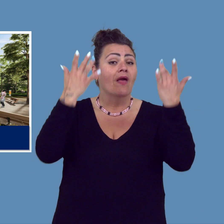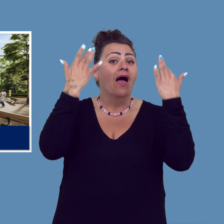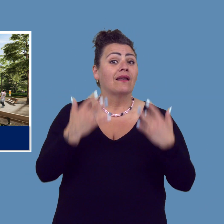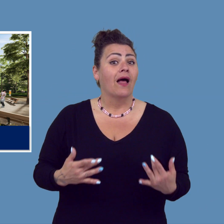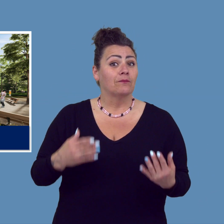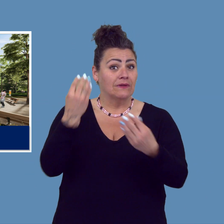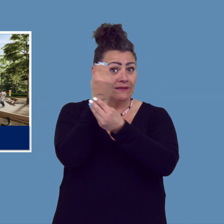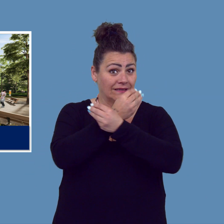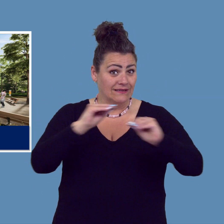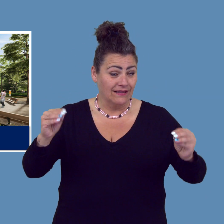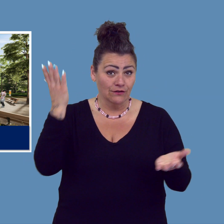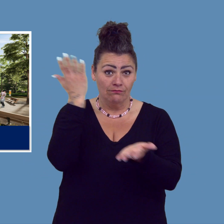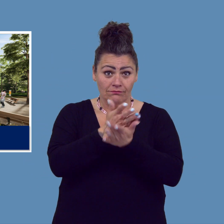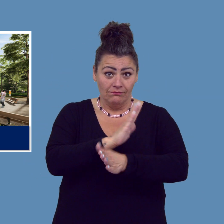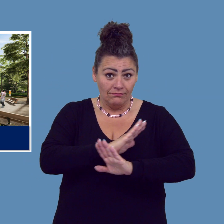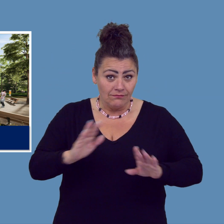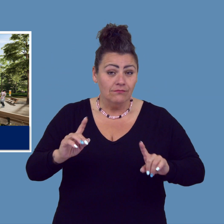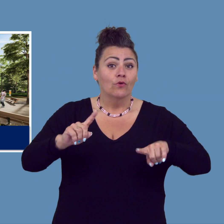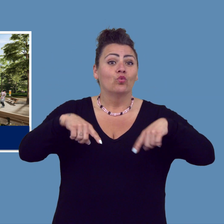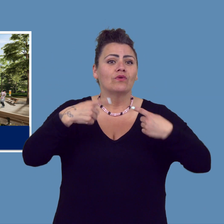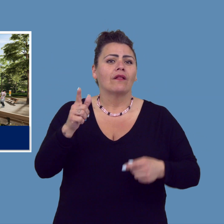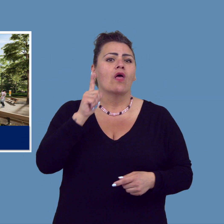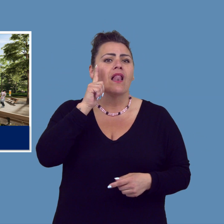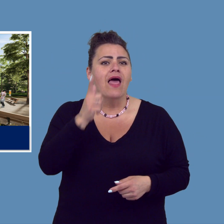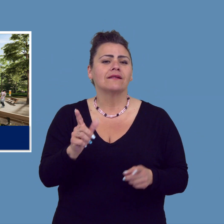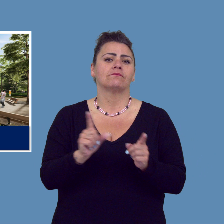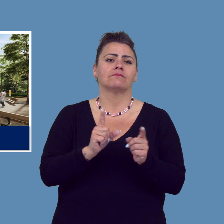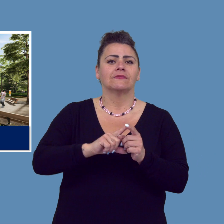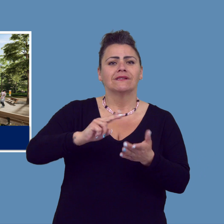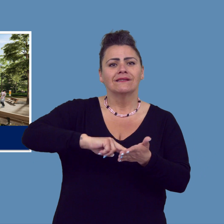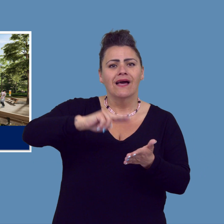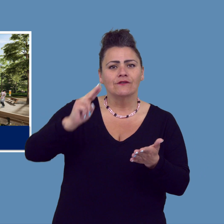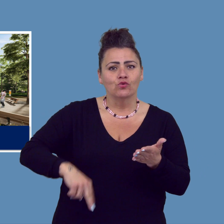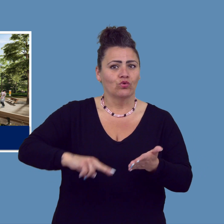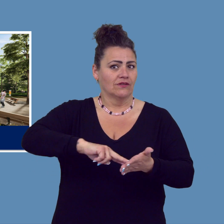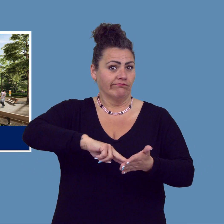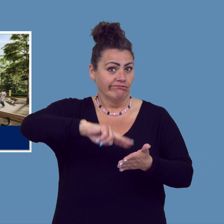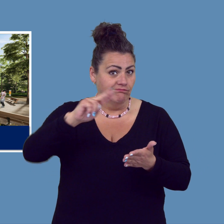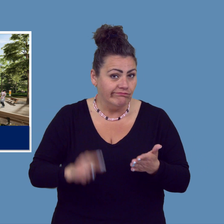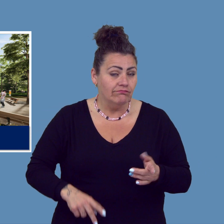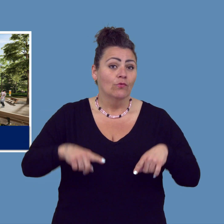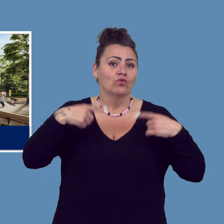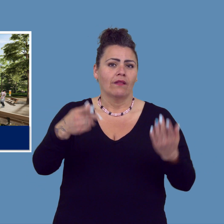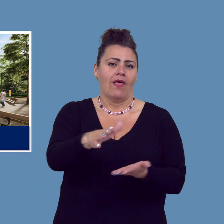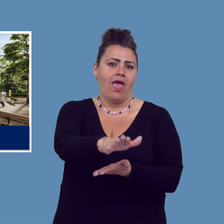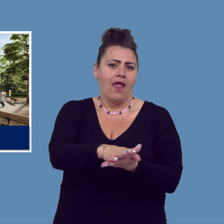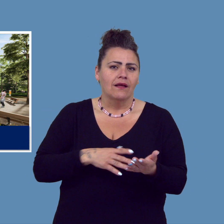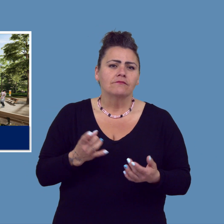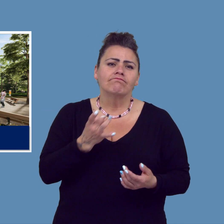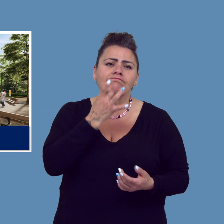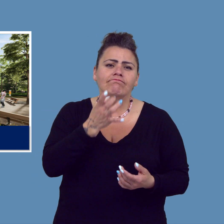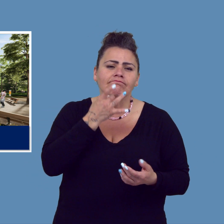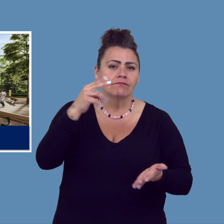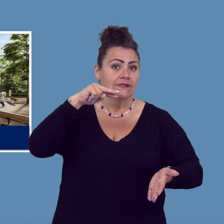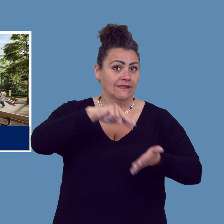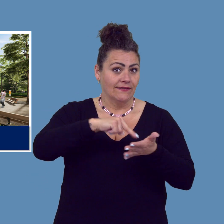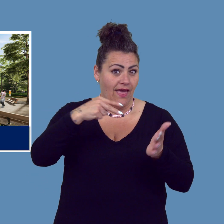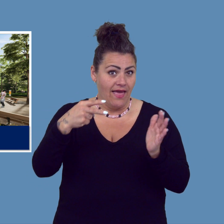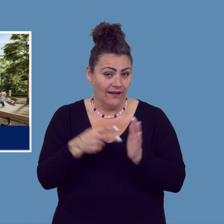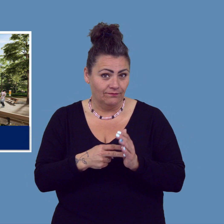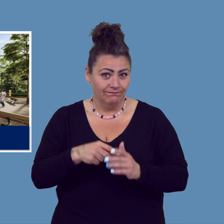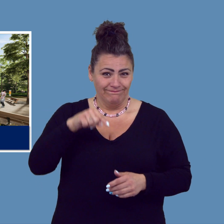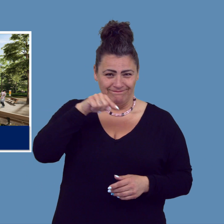Az eredményhirdetés után megtörténik a szerződés aláírása is és indulhat a részletes tervezési időszak,